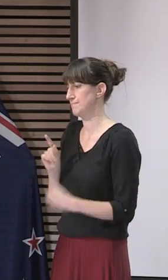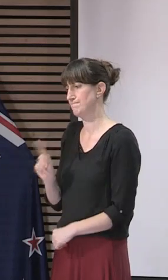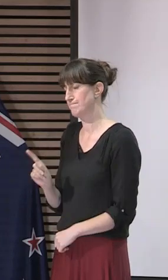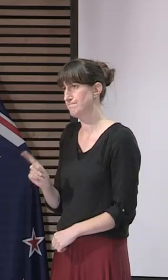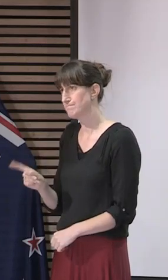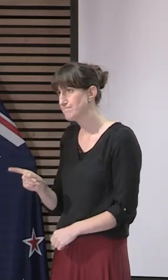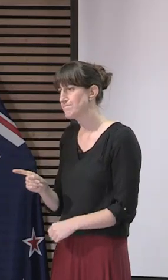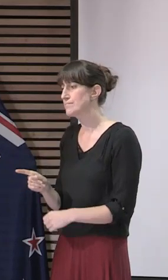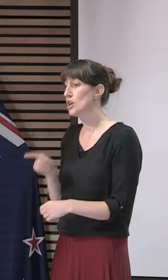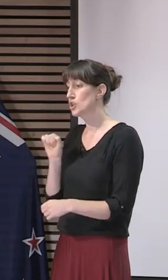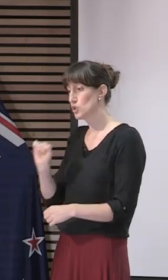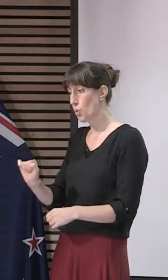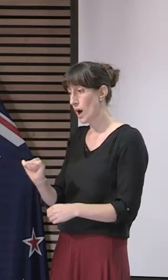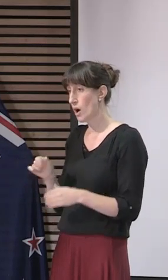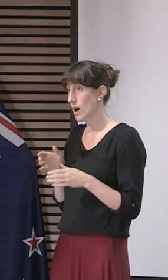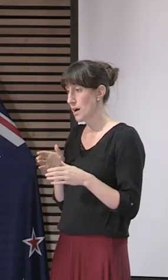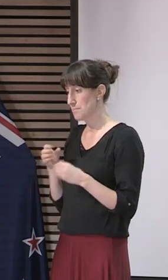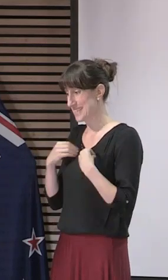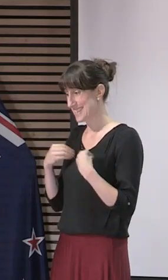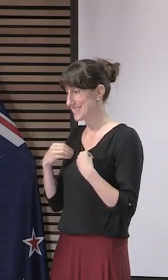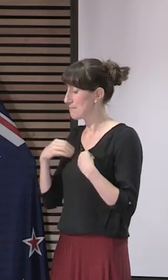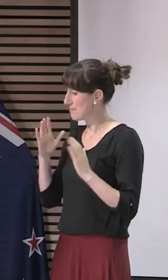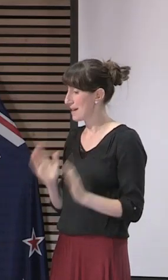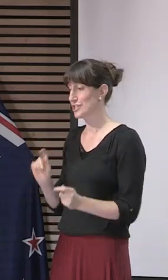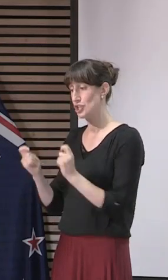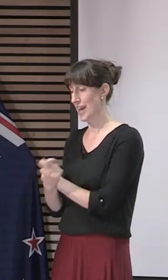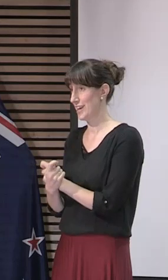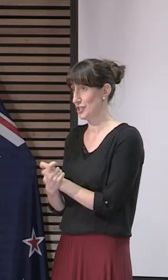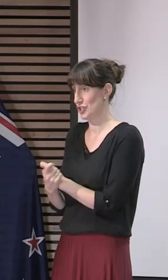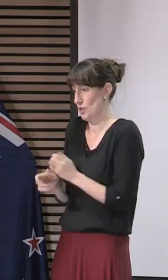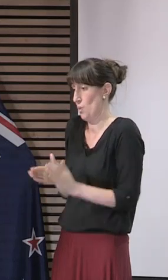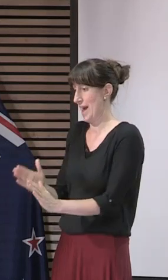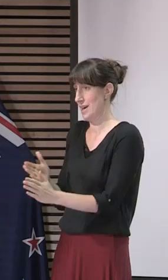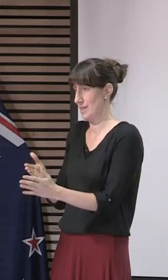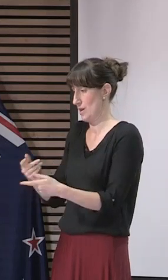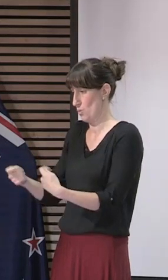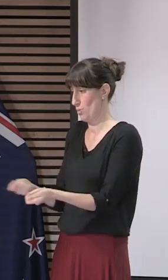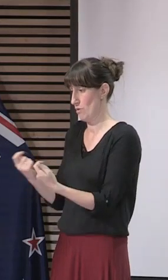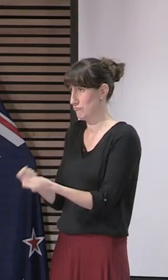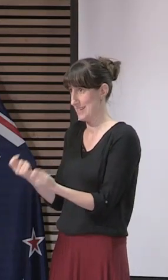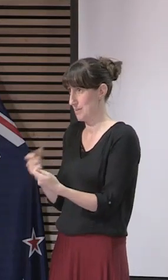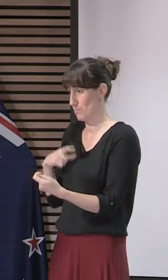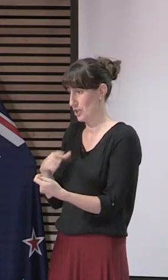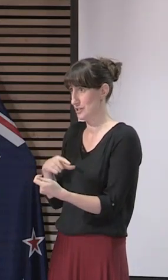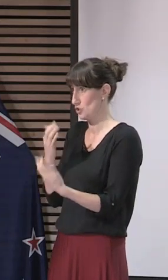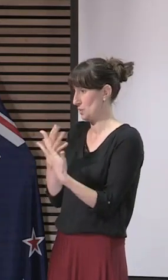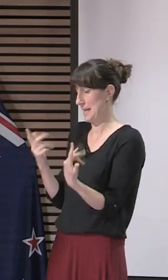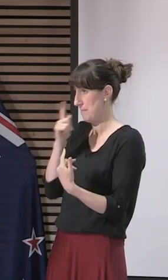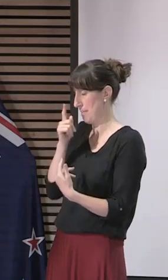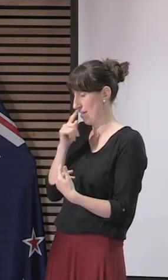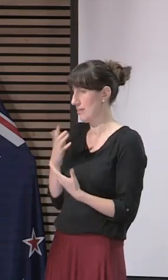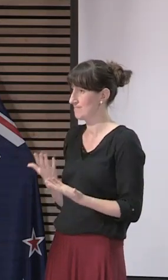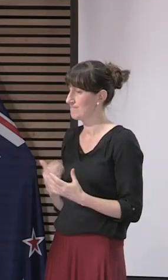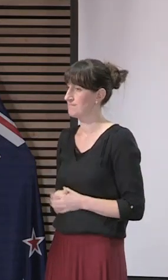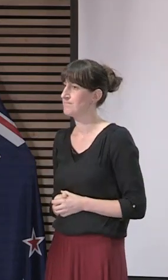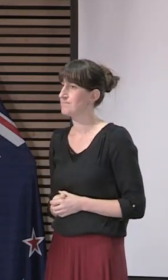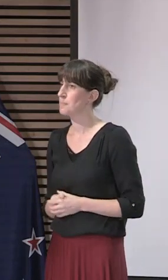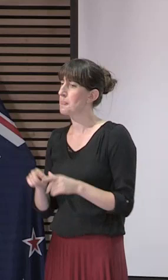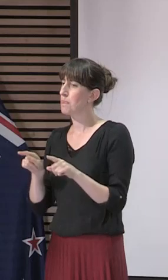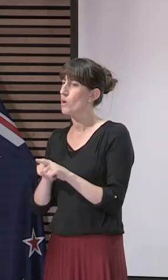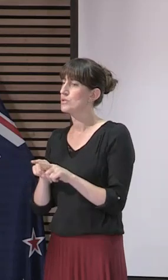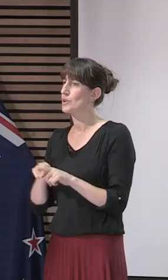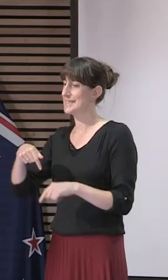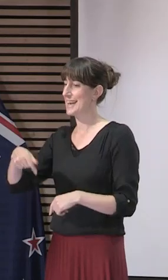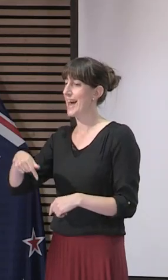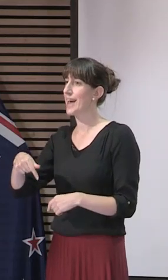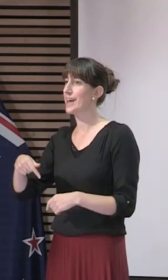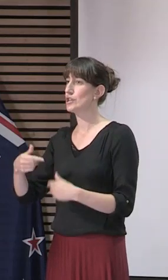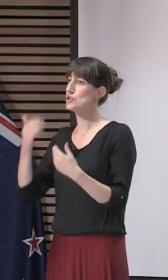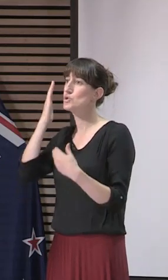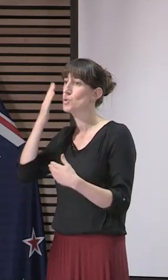i etahi nga waahi motuhake, a ko